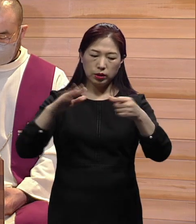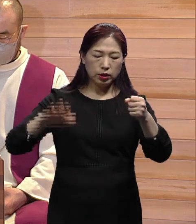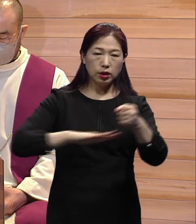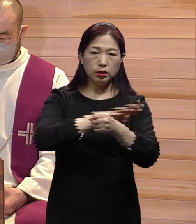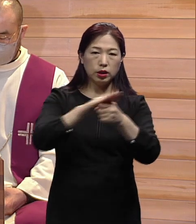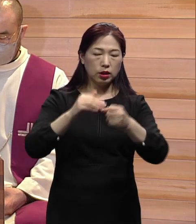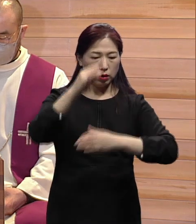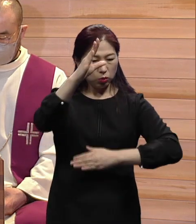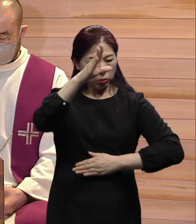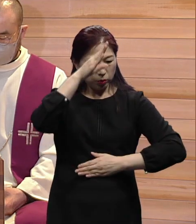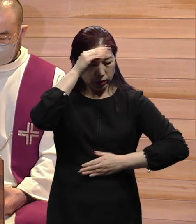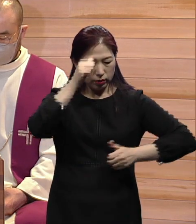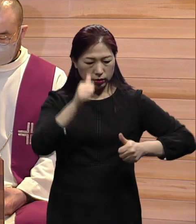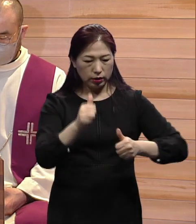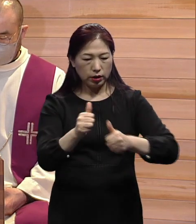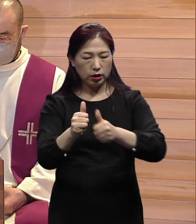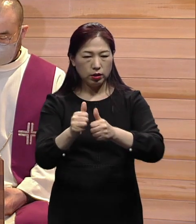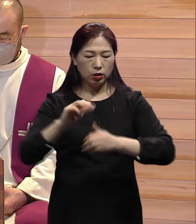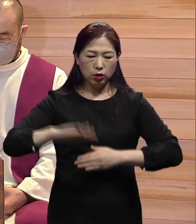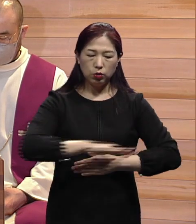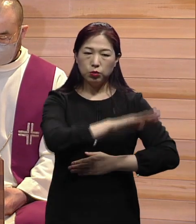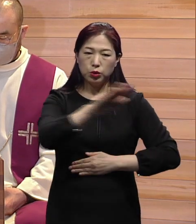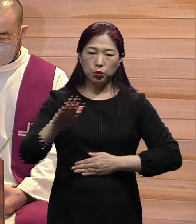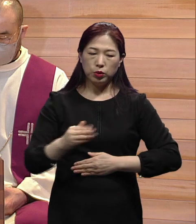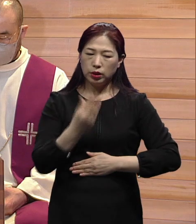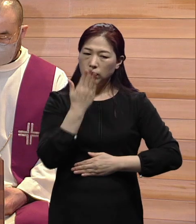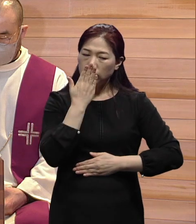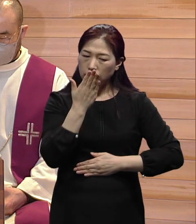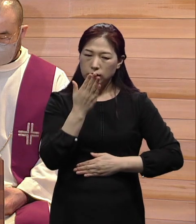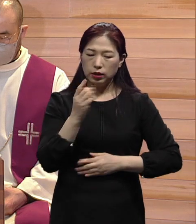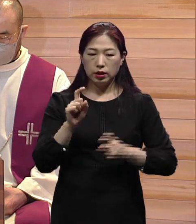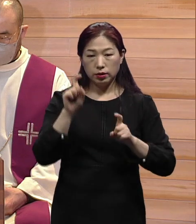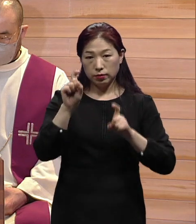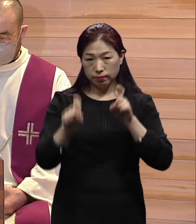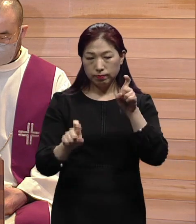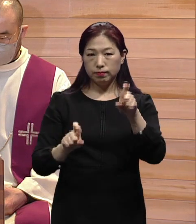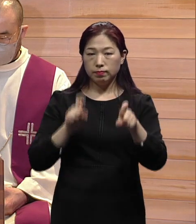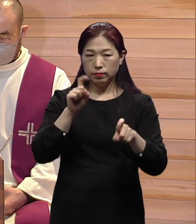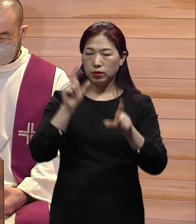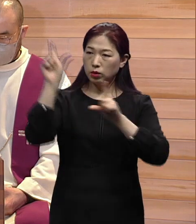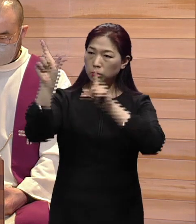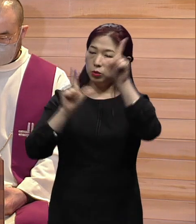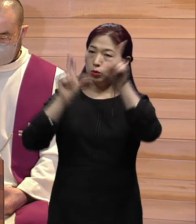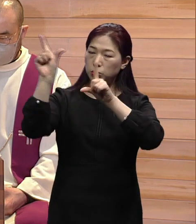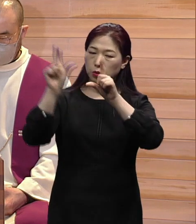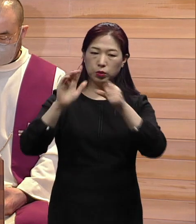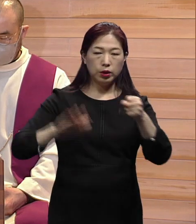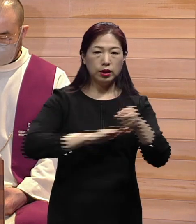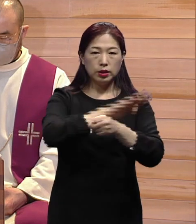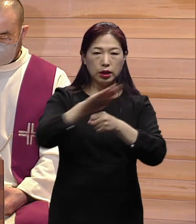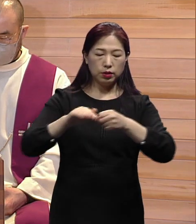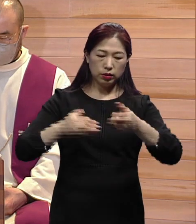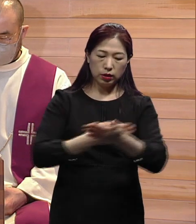우리도 우리가 할 수 있는 여러 형태의 실천을 통해 사랑을 나누며 영광스러운